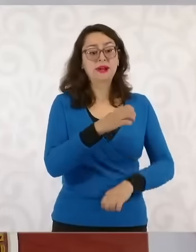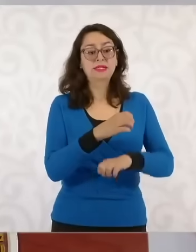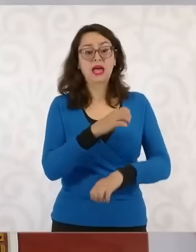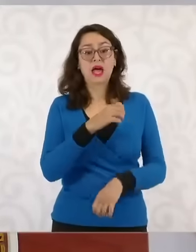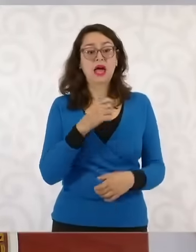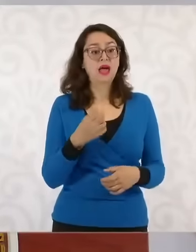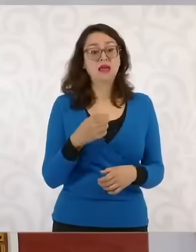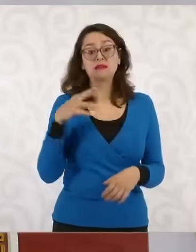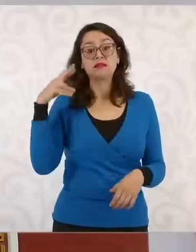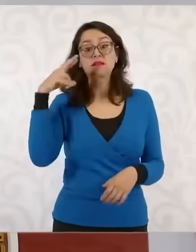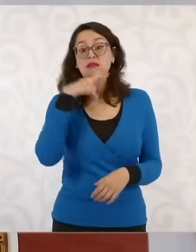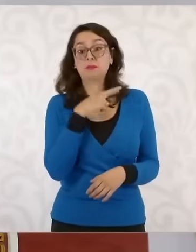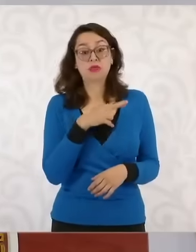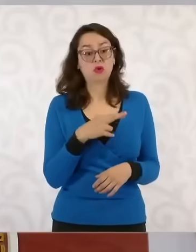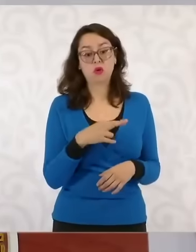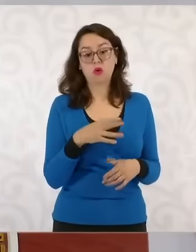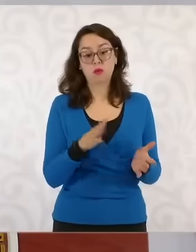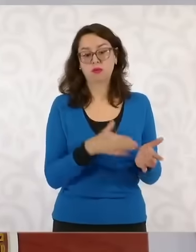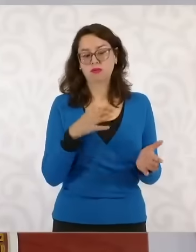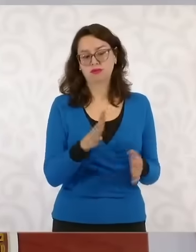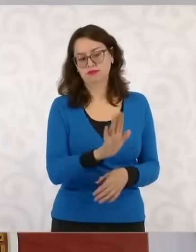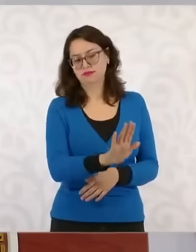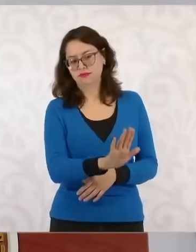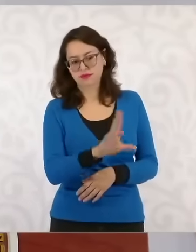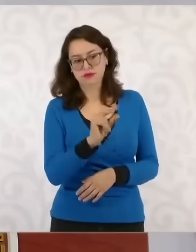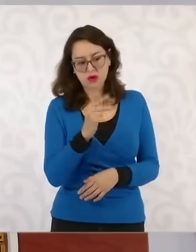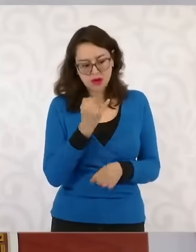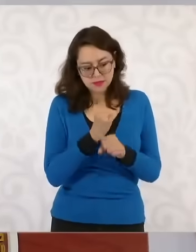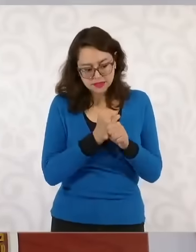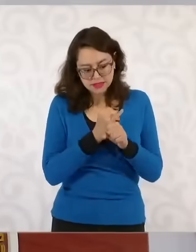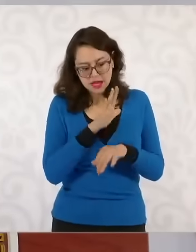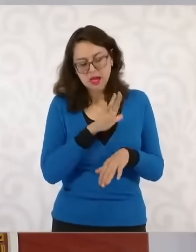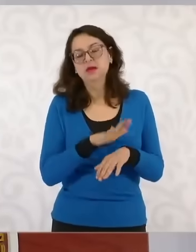en dos días, pero de todas maneras pues tiene que haber una investigación más profunda sobre